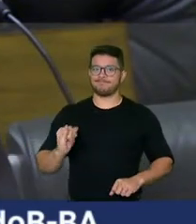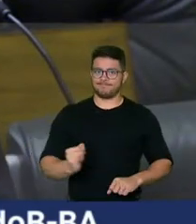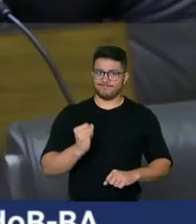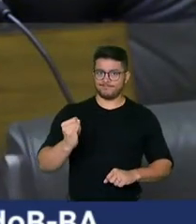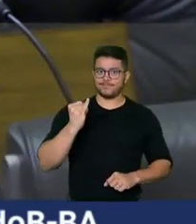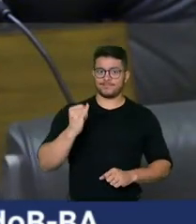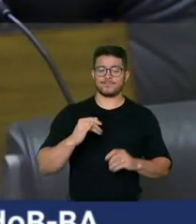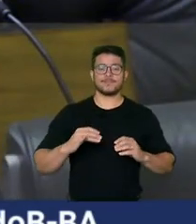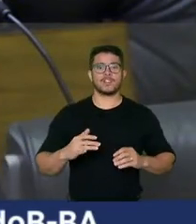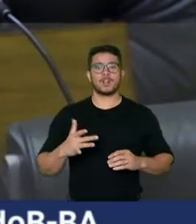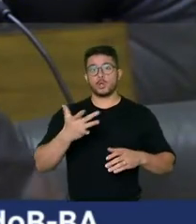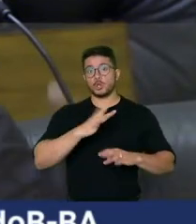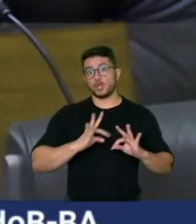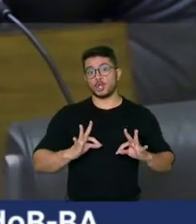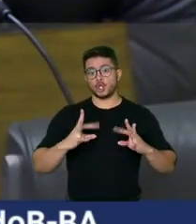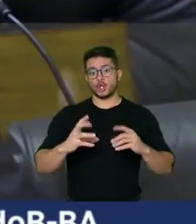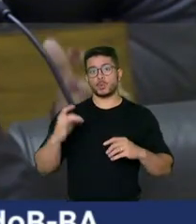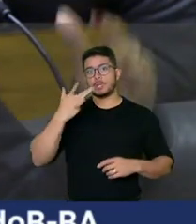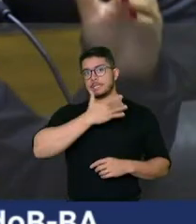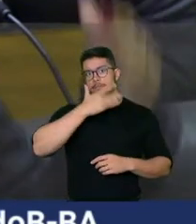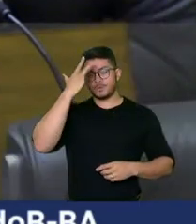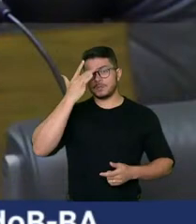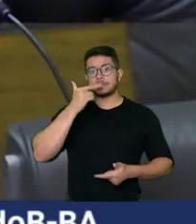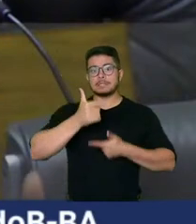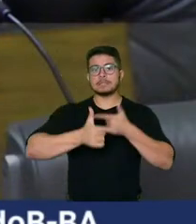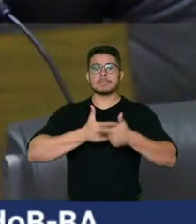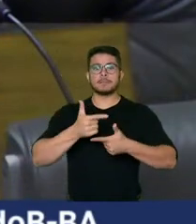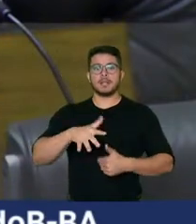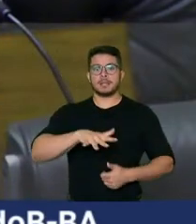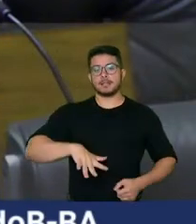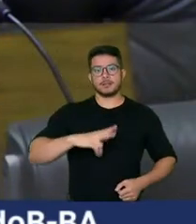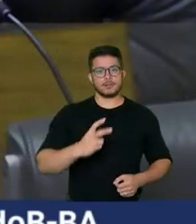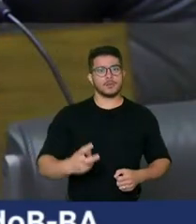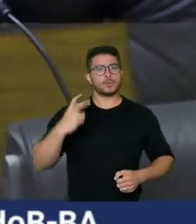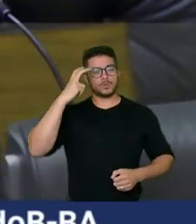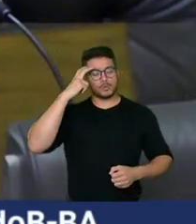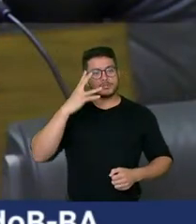MOMENTO DA MAIS ALTA IMPORTÂ NCIA, OS FAZEDORES DE CULTURA ESTÃO NOS ACOMPANHANDO E NÓS QUEREMOS VOTAR SIM É LEI